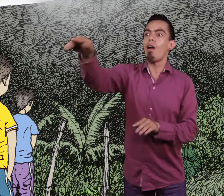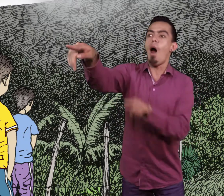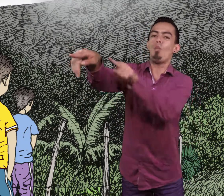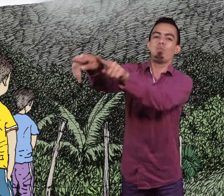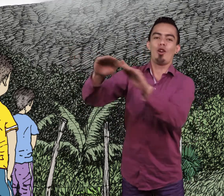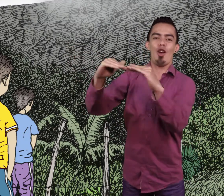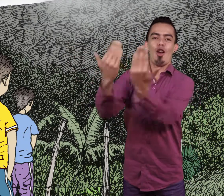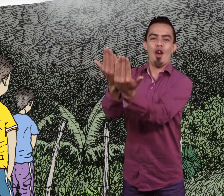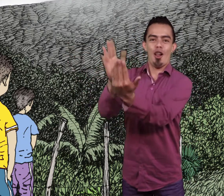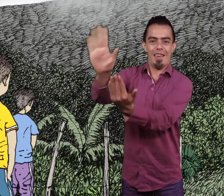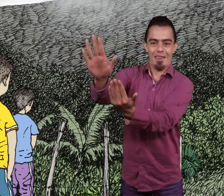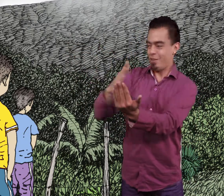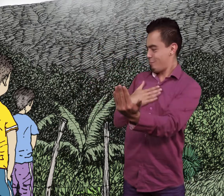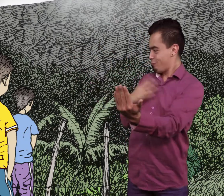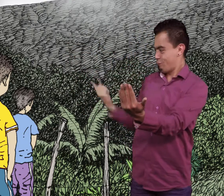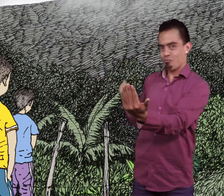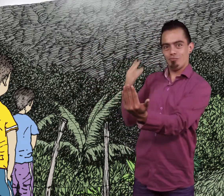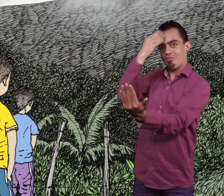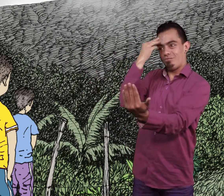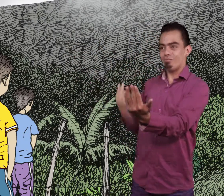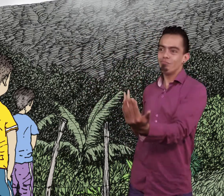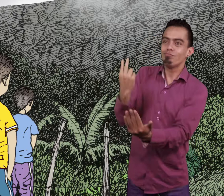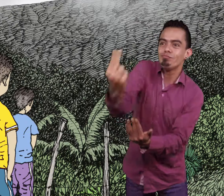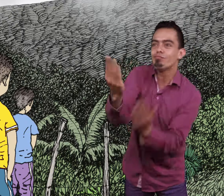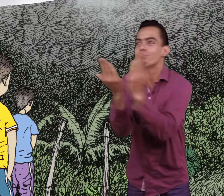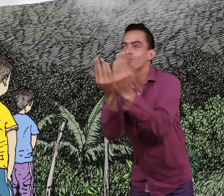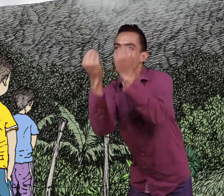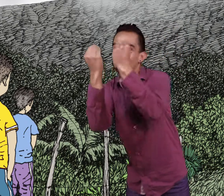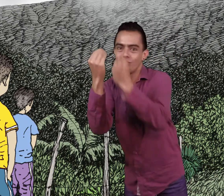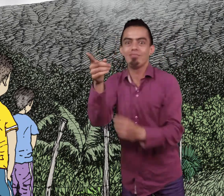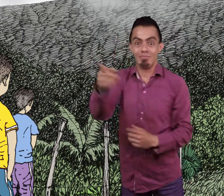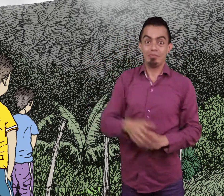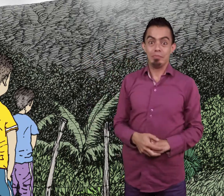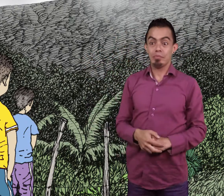Así que no había mucho que hacer en la vereda,